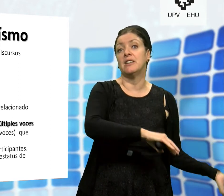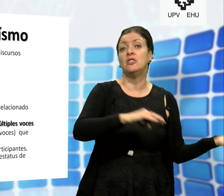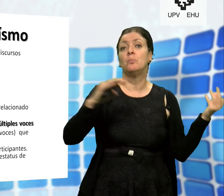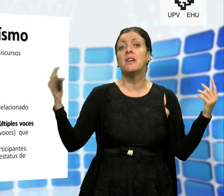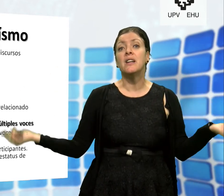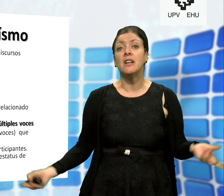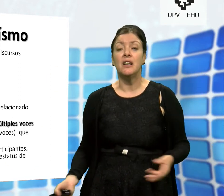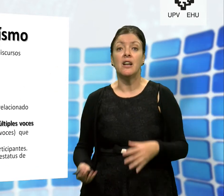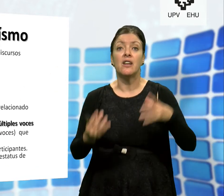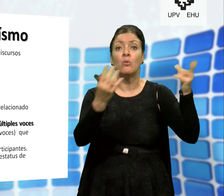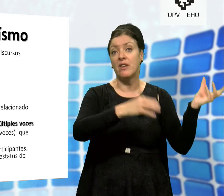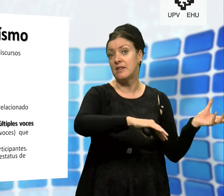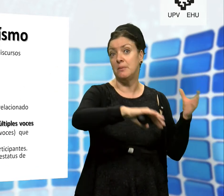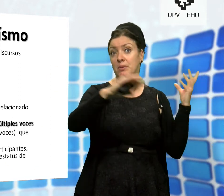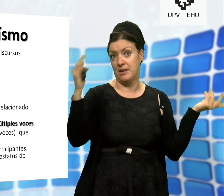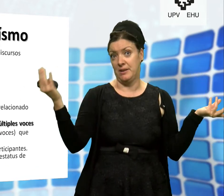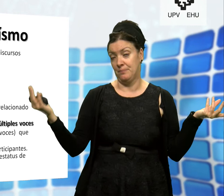sin su paciente, y la de juez sin parte.